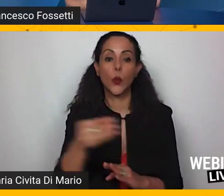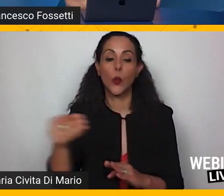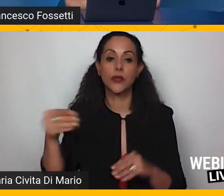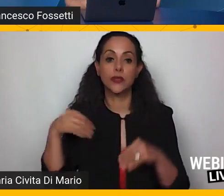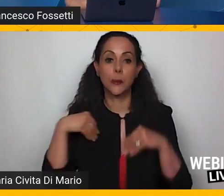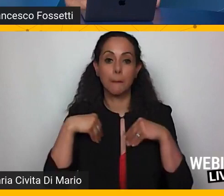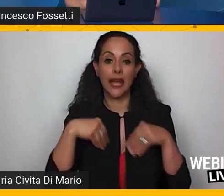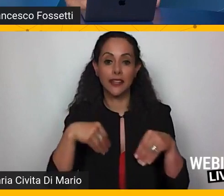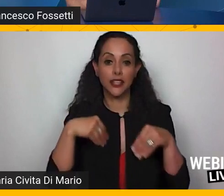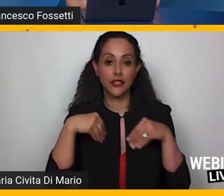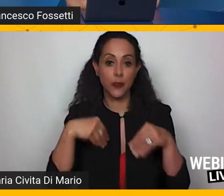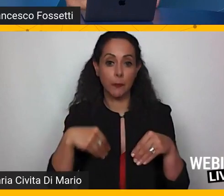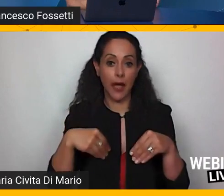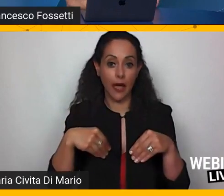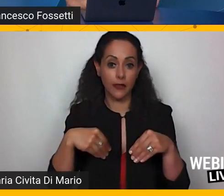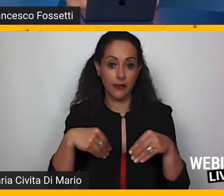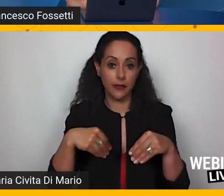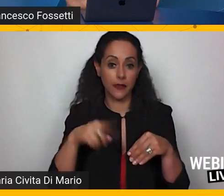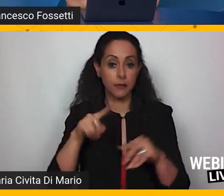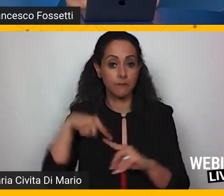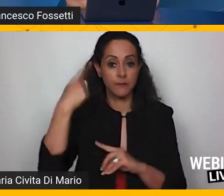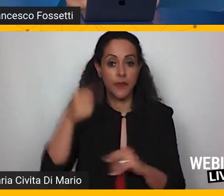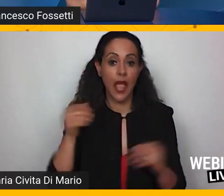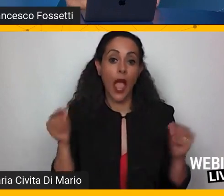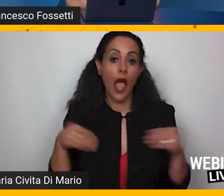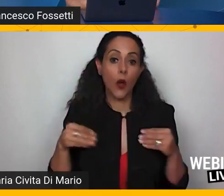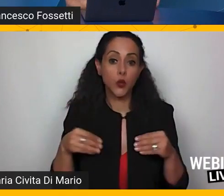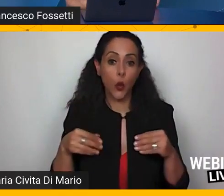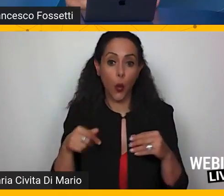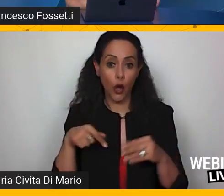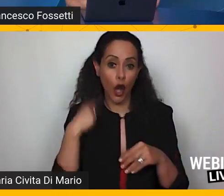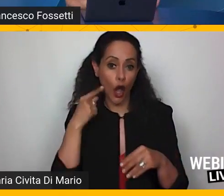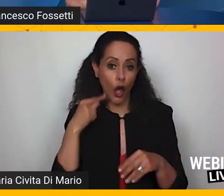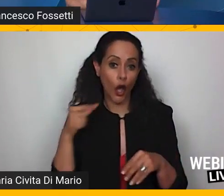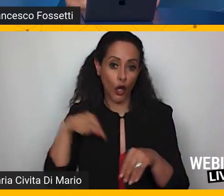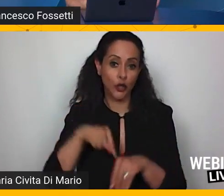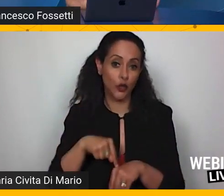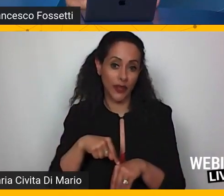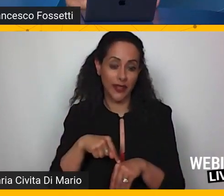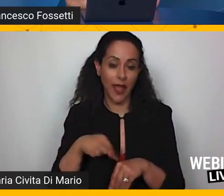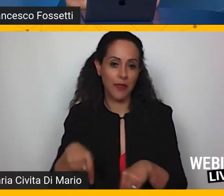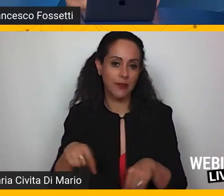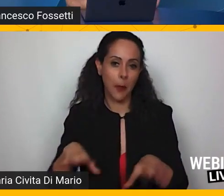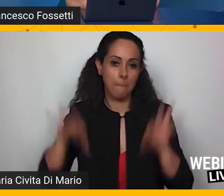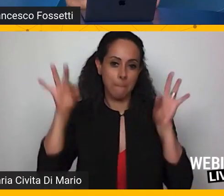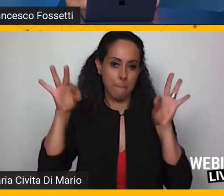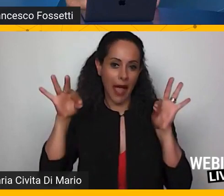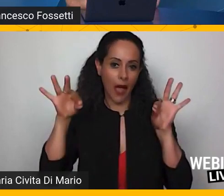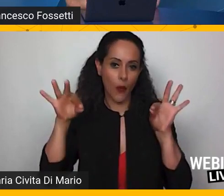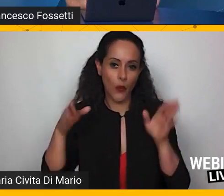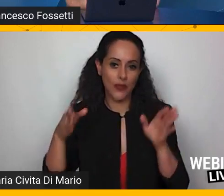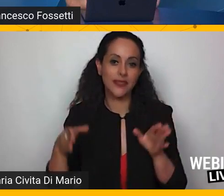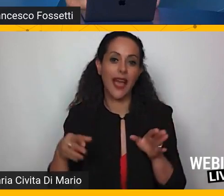ringrazio nuovamente tutti i partecipanti e riprenderemo in autunno adesso chiudiamo